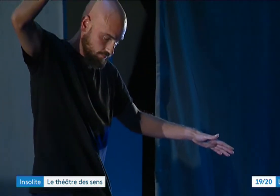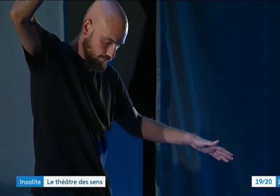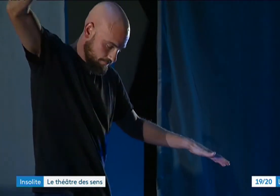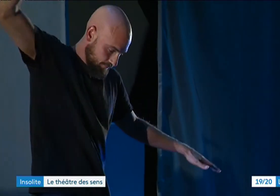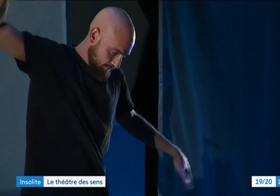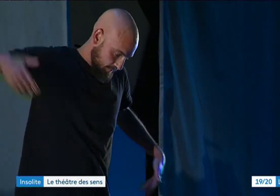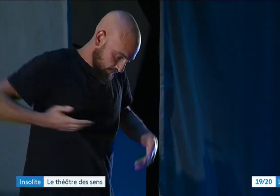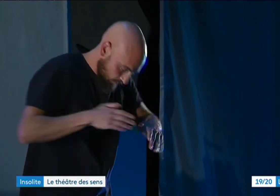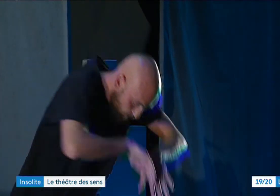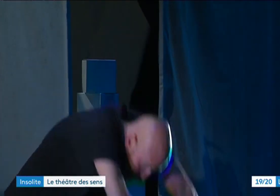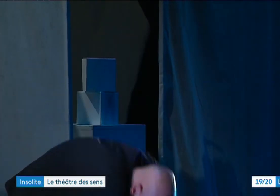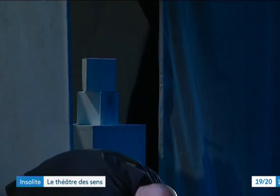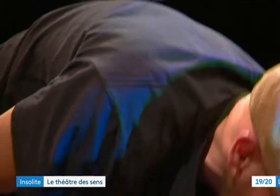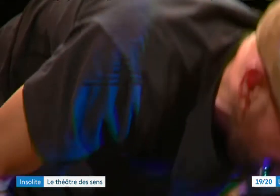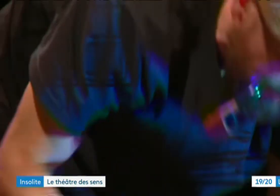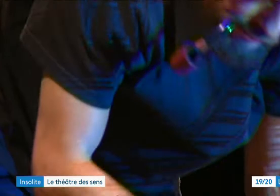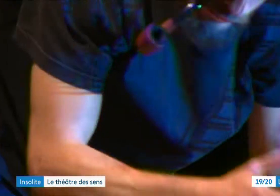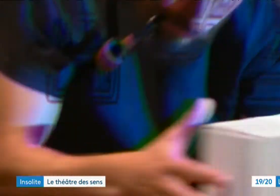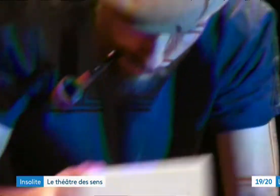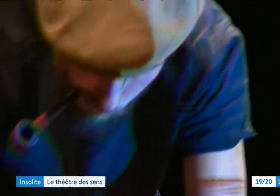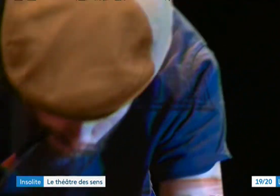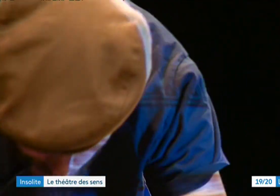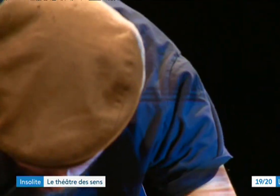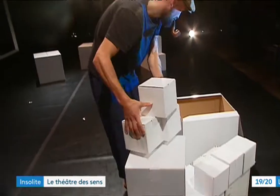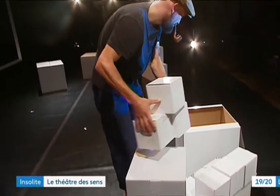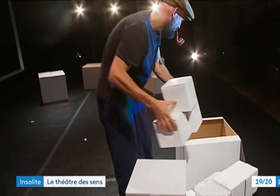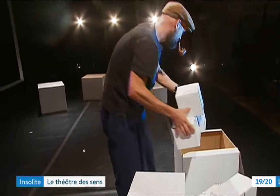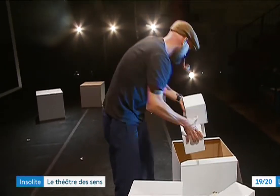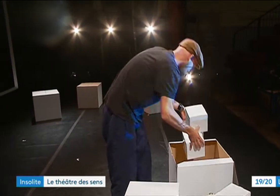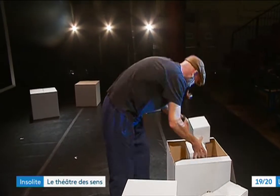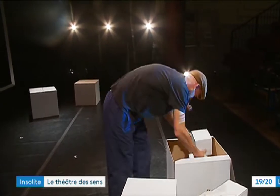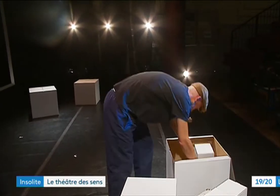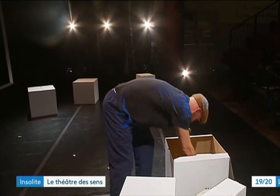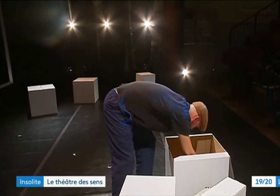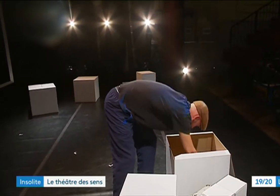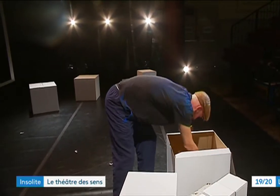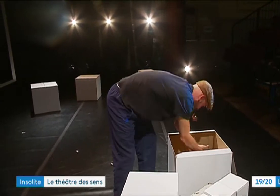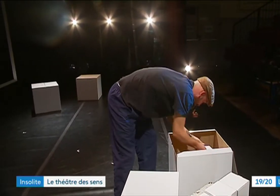sourd. Elle est adaptée d'un livre jeunesse et d'un film d'animation.